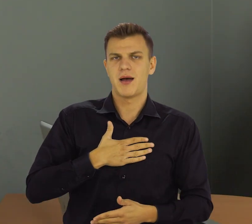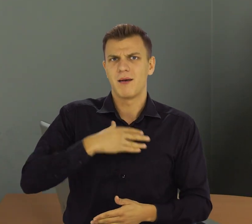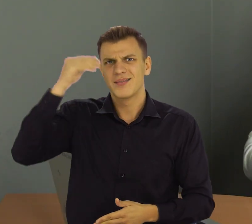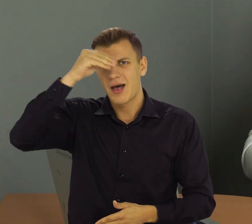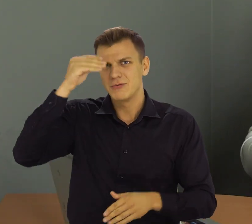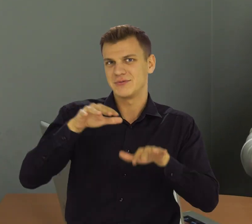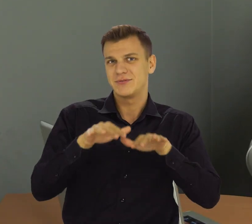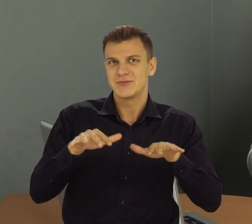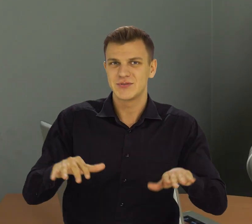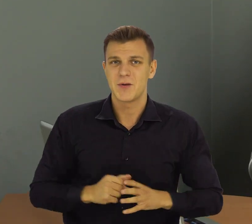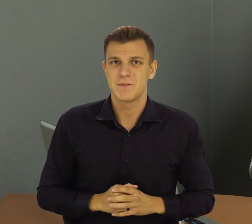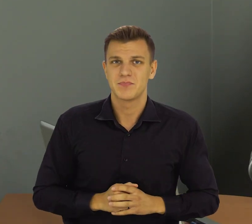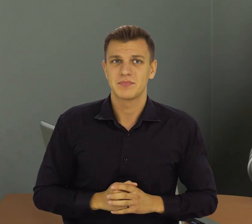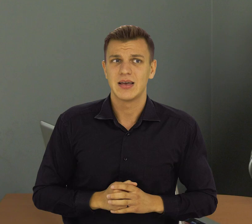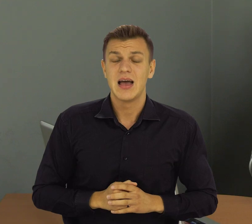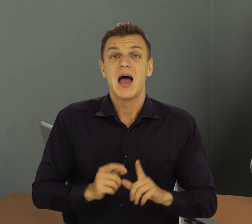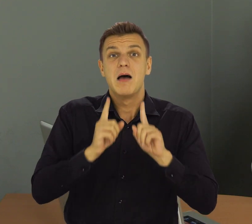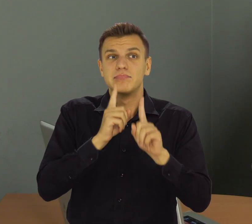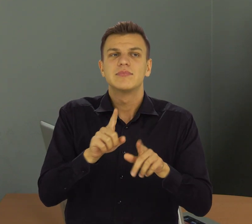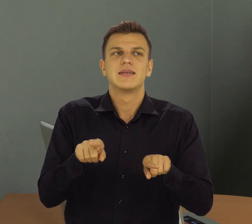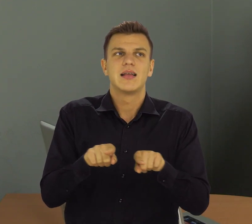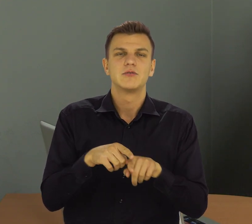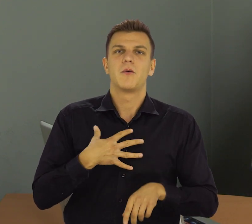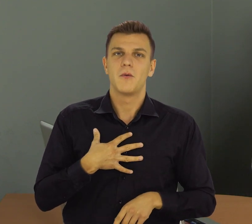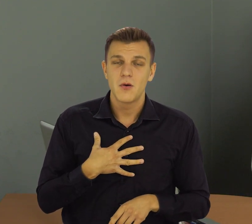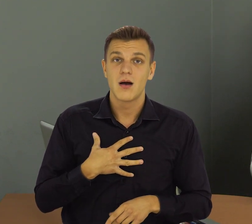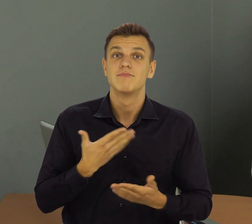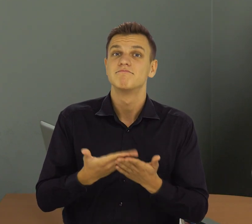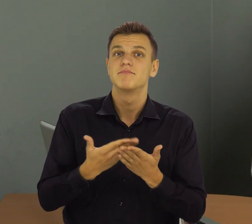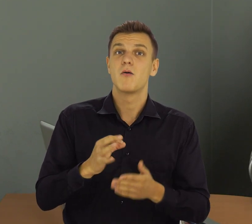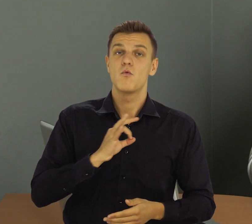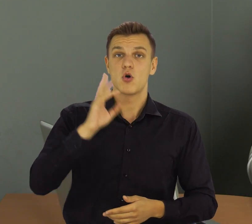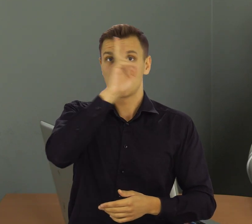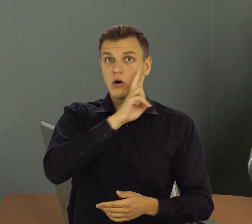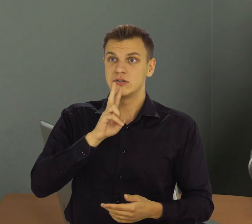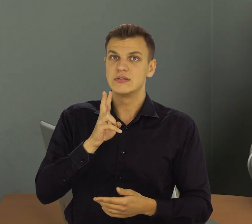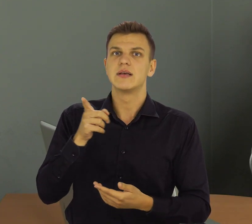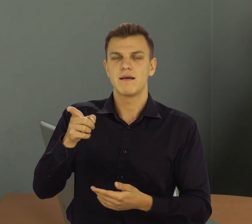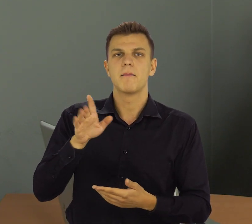Jednak mam to szczęście, że trafiłem na rodziców znających pewien umiar i mających zdrowy rozsądek,